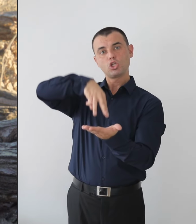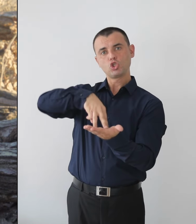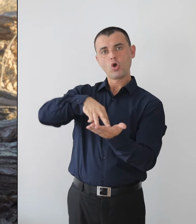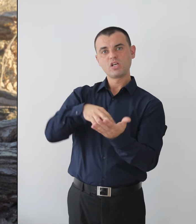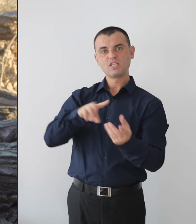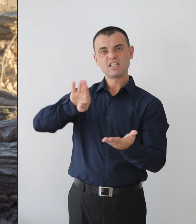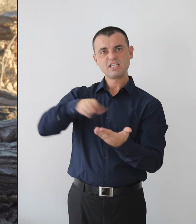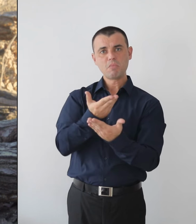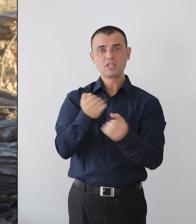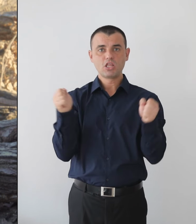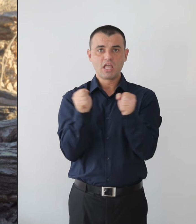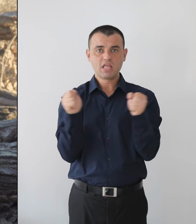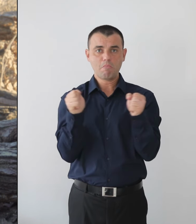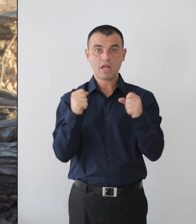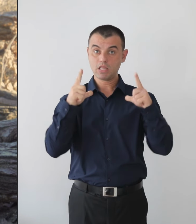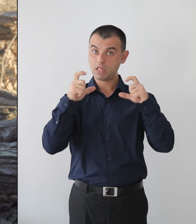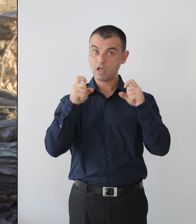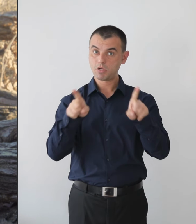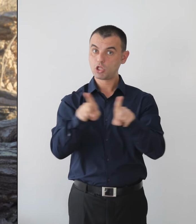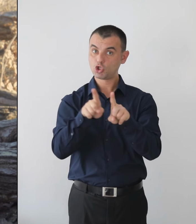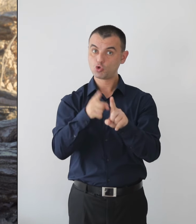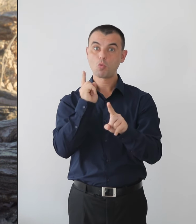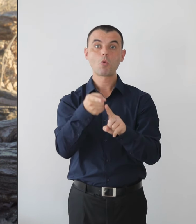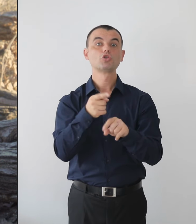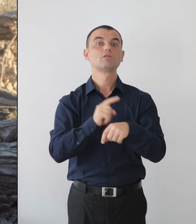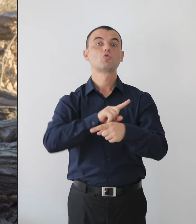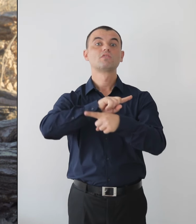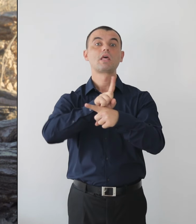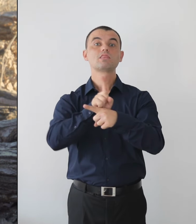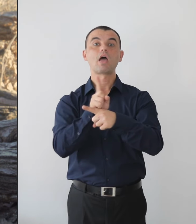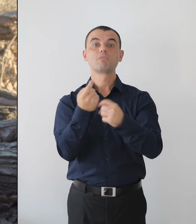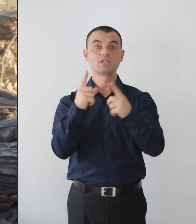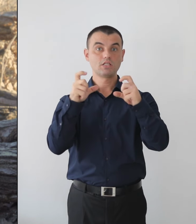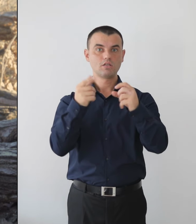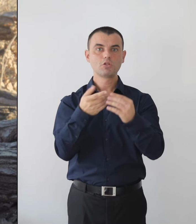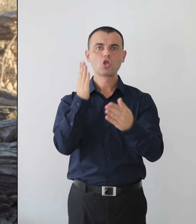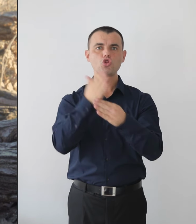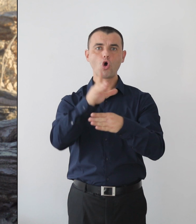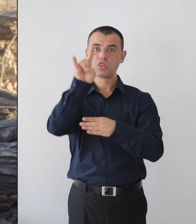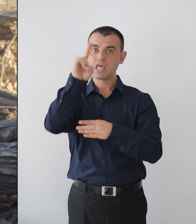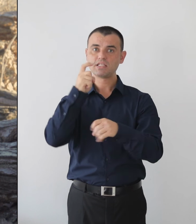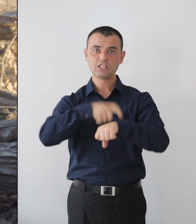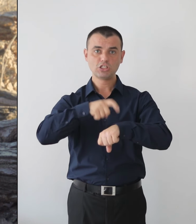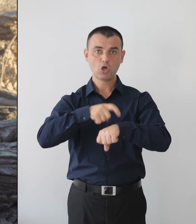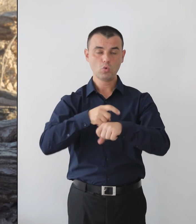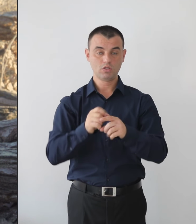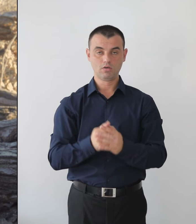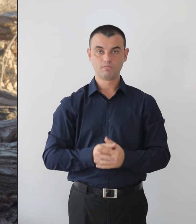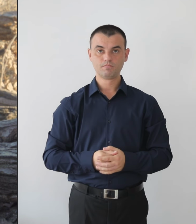Използвайте статив, за да избегнете клатенето на камерата. Също така може да използвате таймер за 2 или 10 секудни, за да избегнете клатенето на камерата,